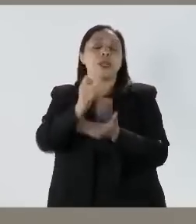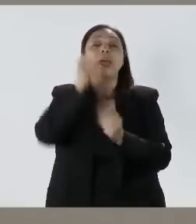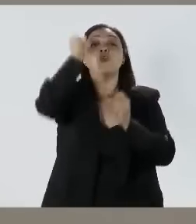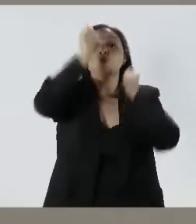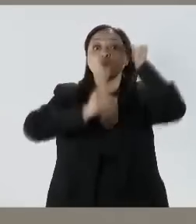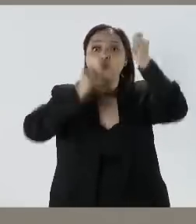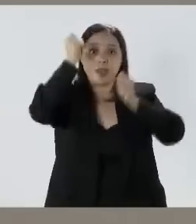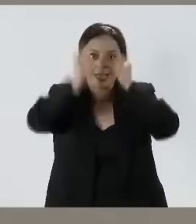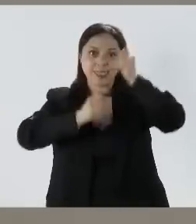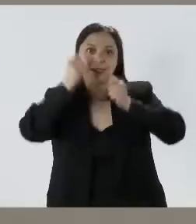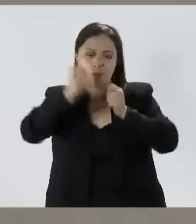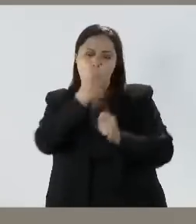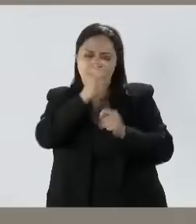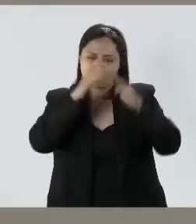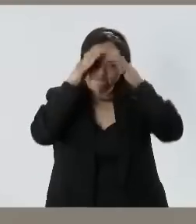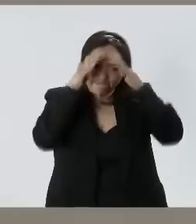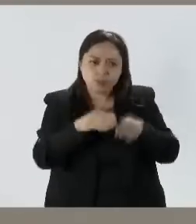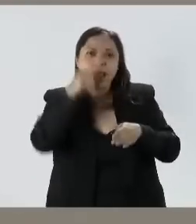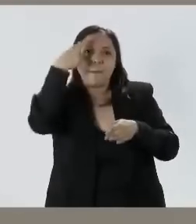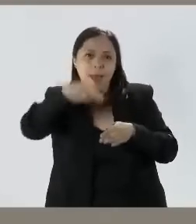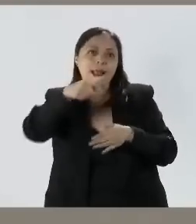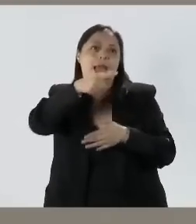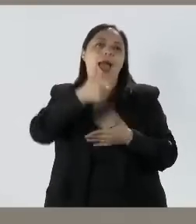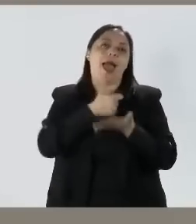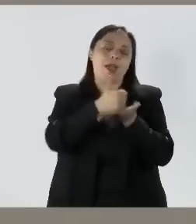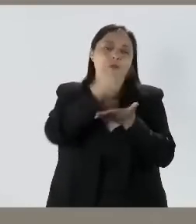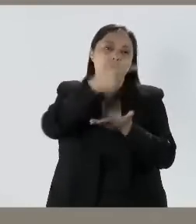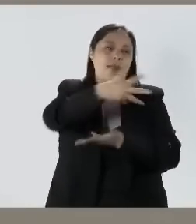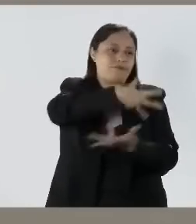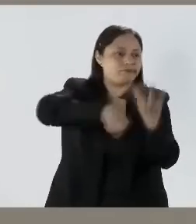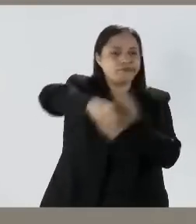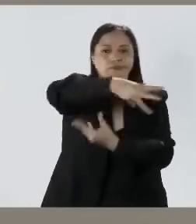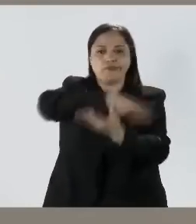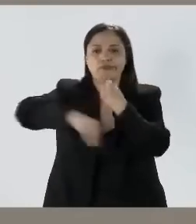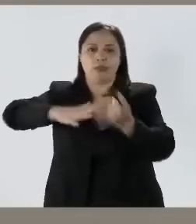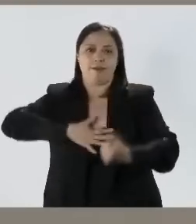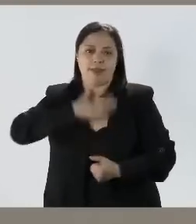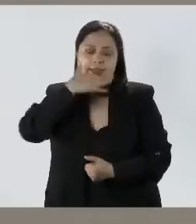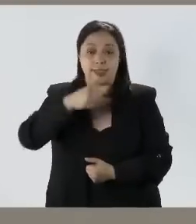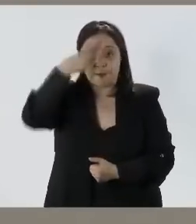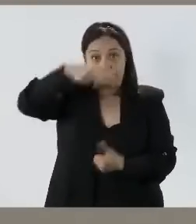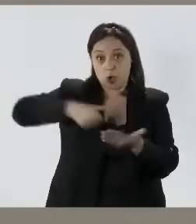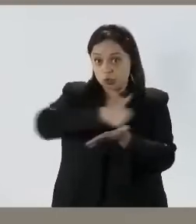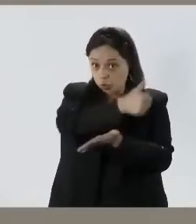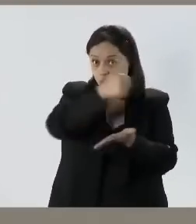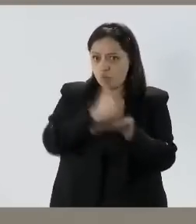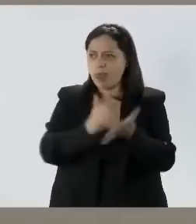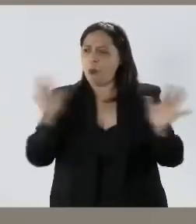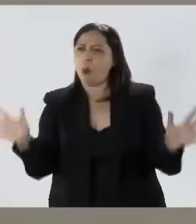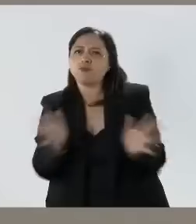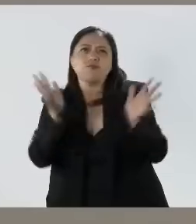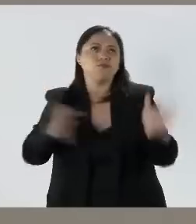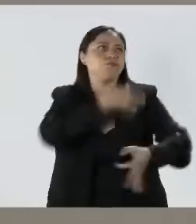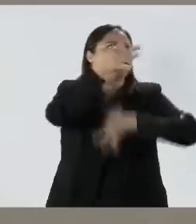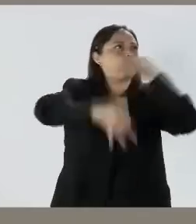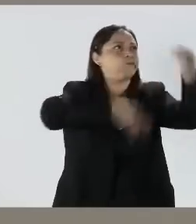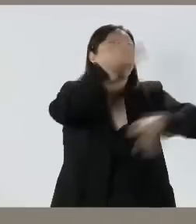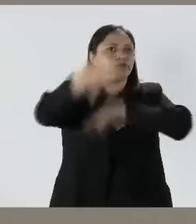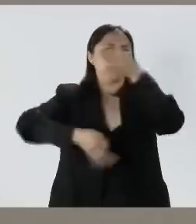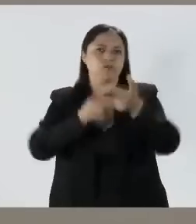bienestar y prosperidad vamos a promover la Ciudad de México suque cultural y sus sitios